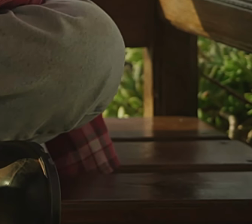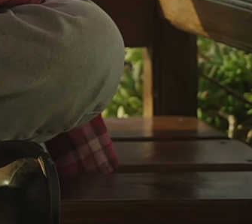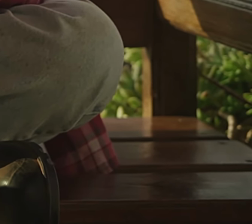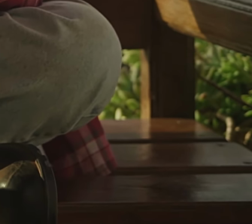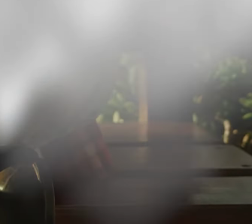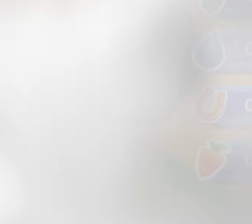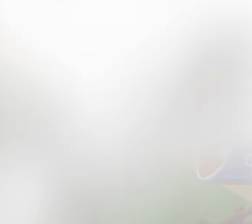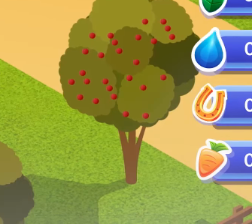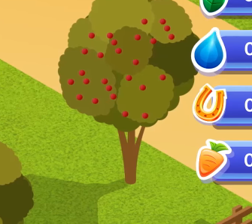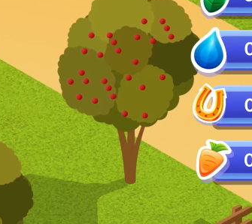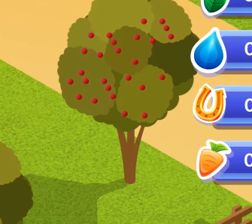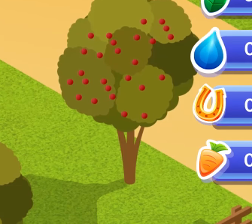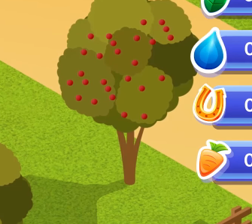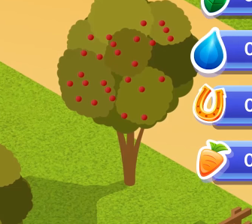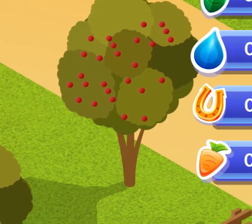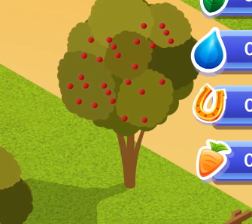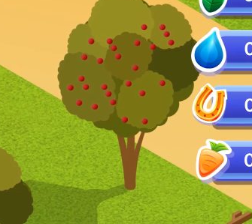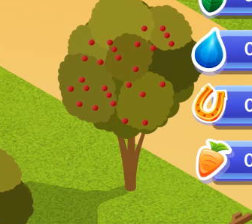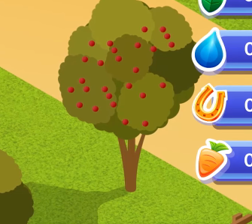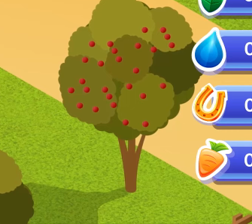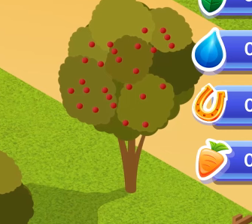Animada